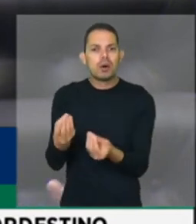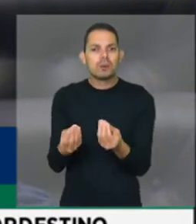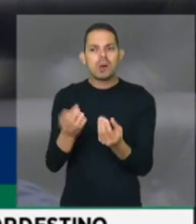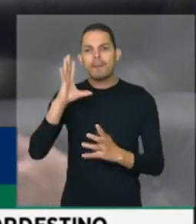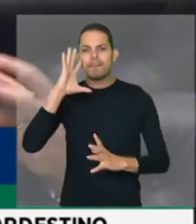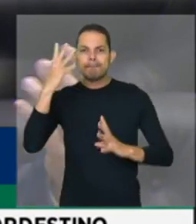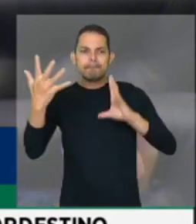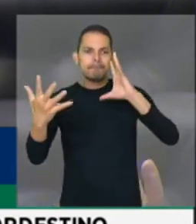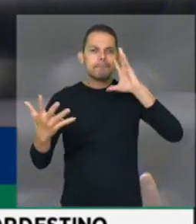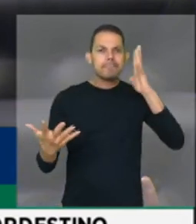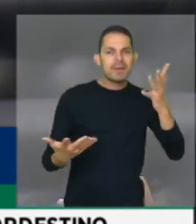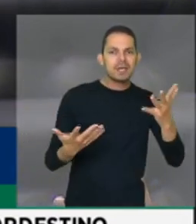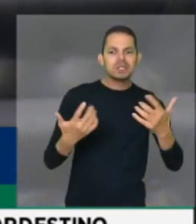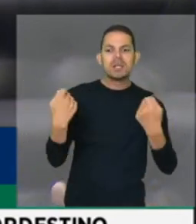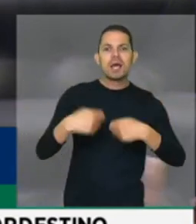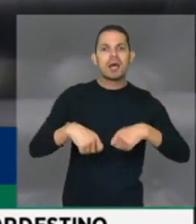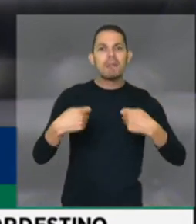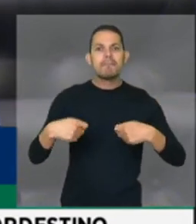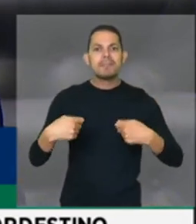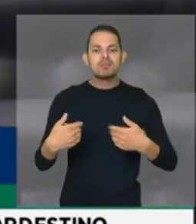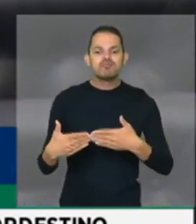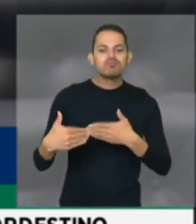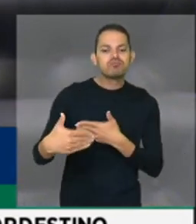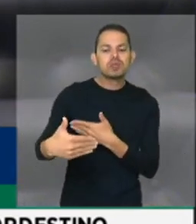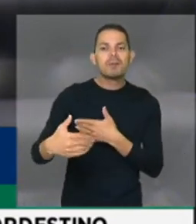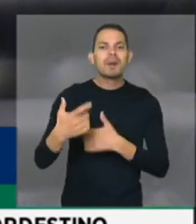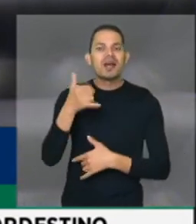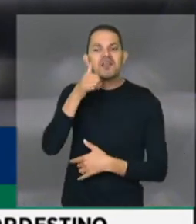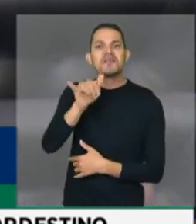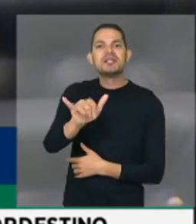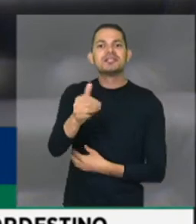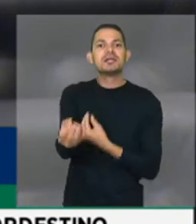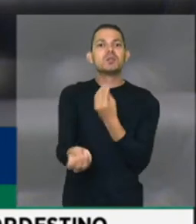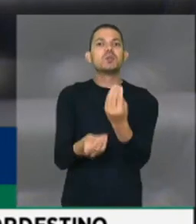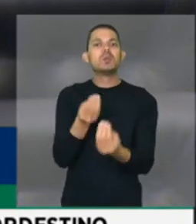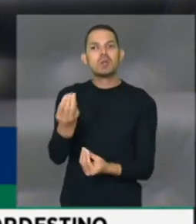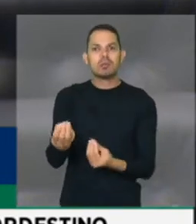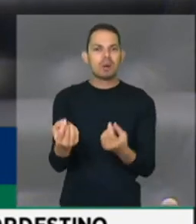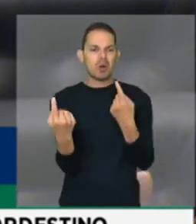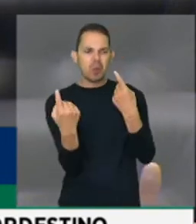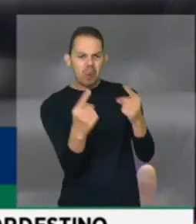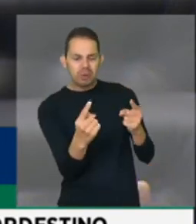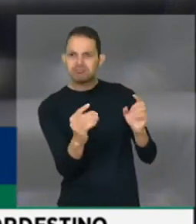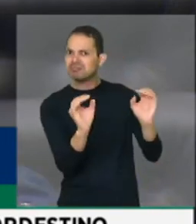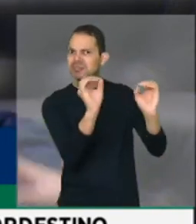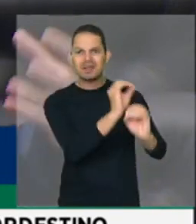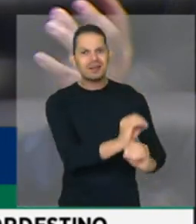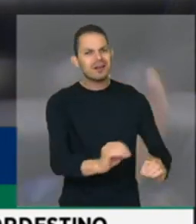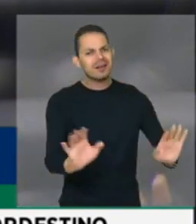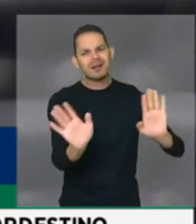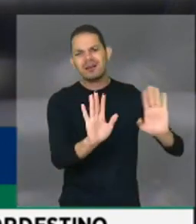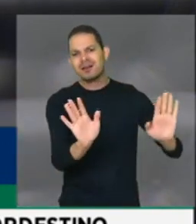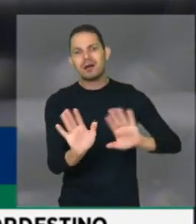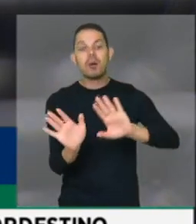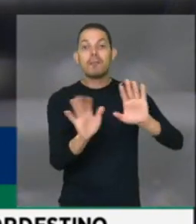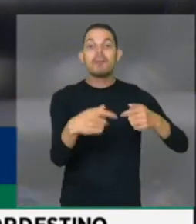REAL E QUE MEDIDAS O PAÍS PRECISA TOMAR PARA QUE ISSO NÃO SE REPITA. NÃO É CONTRA NINGUÉM, NÓS PRECISAMOS DE UM ESCLARECIMENTO DE UM